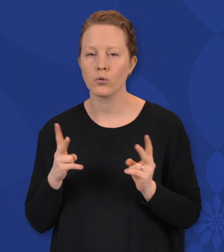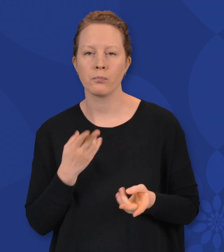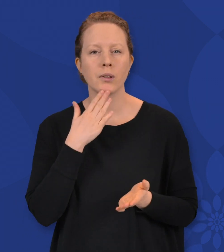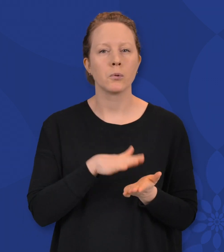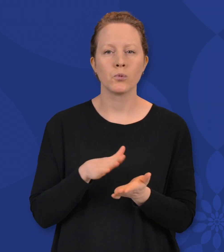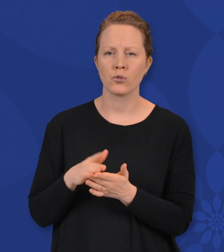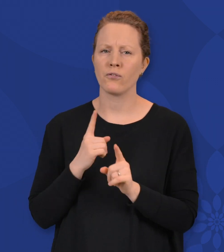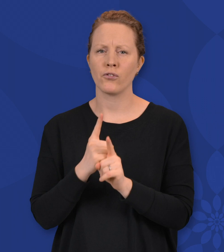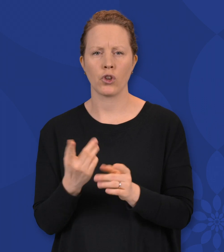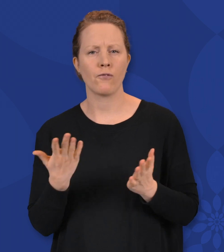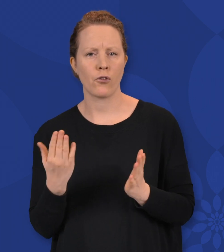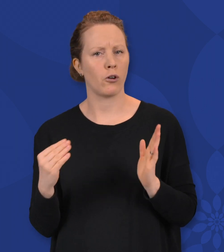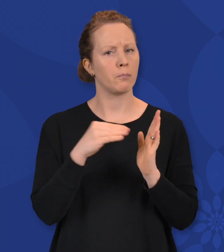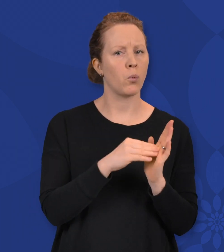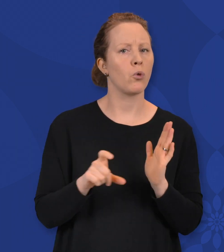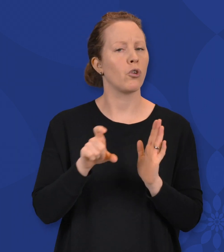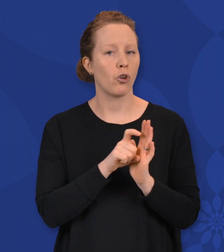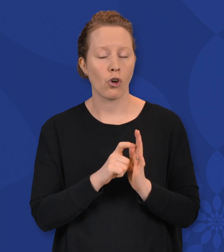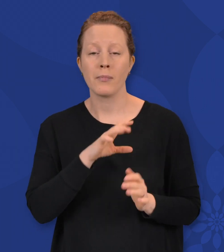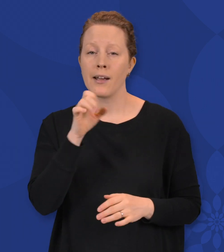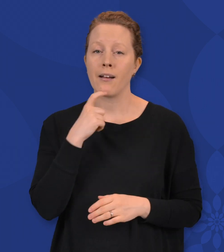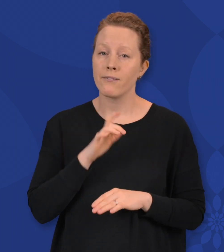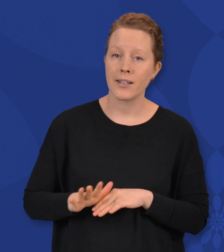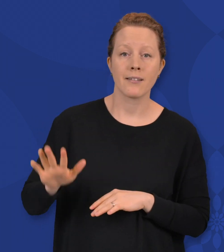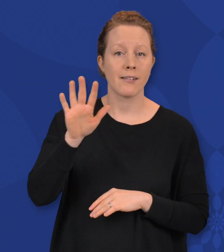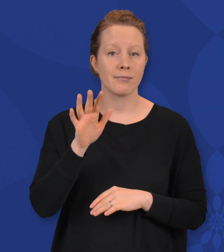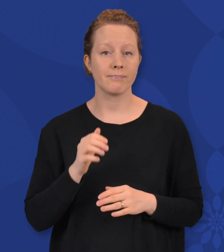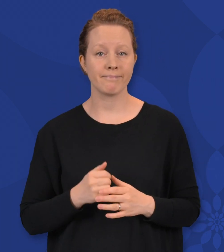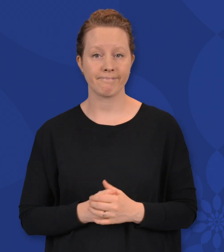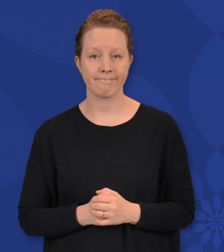rekommendationer som styrs genom lagstiftning som gäller hela landet.